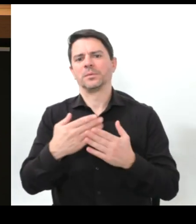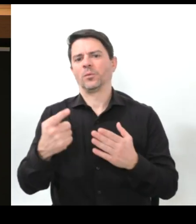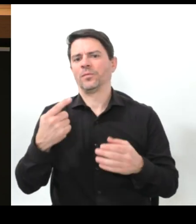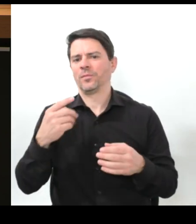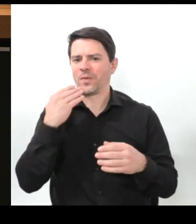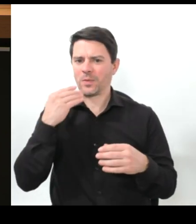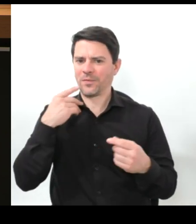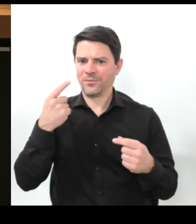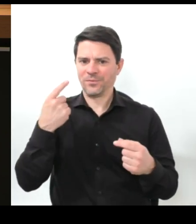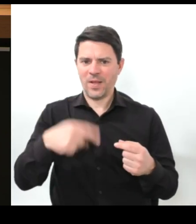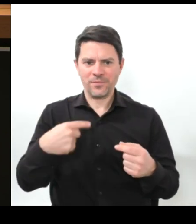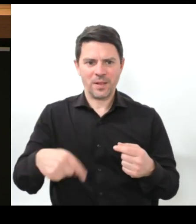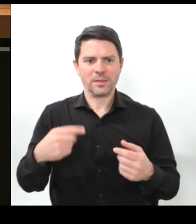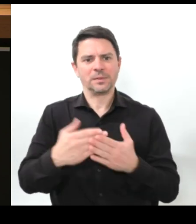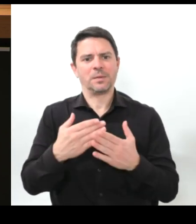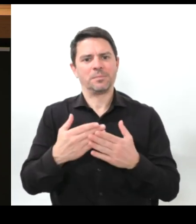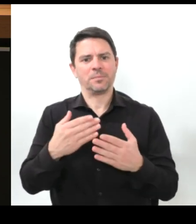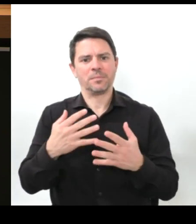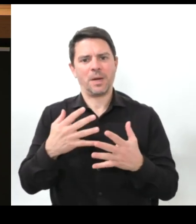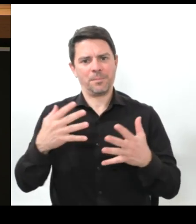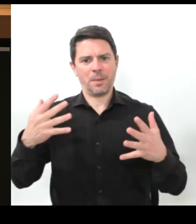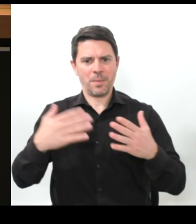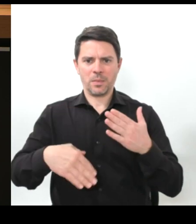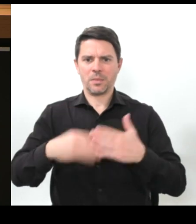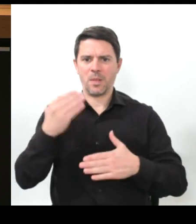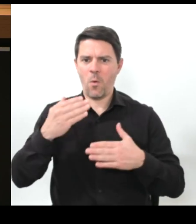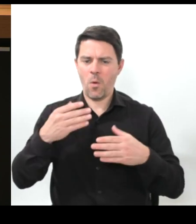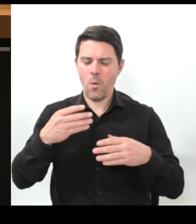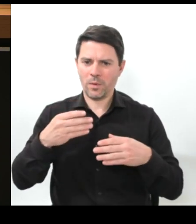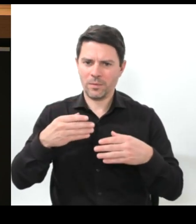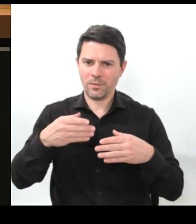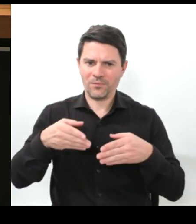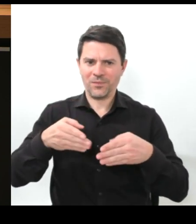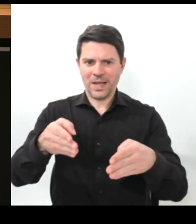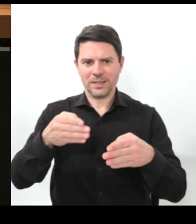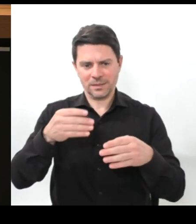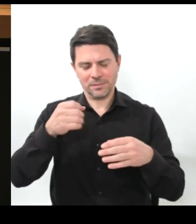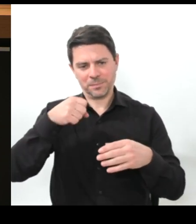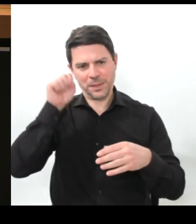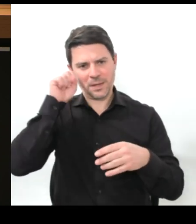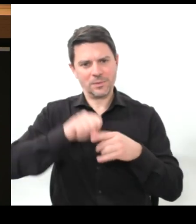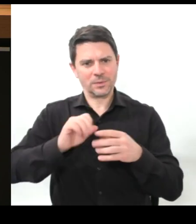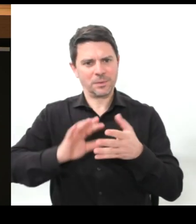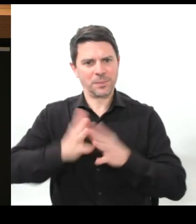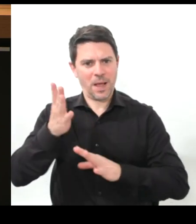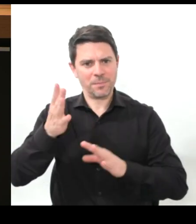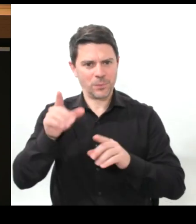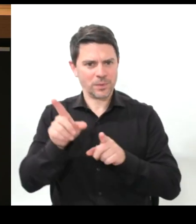Und so kommen wir an dieser Stelle nicht weiter, so sehr wir hier also einen Konsens im politischen Ziel des Wohnungsbaus